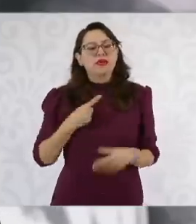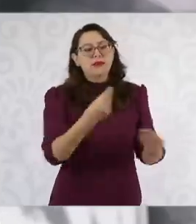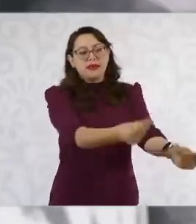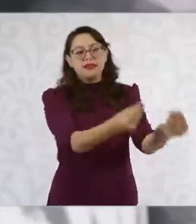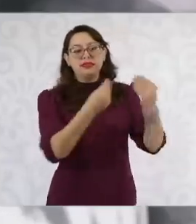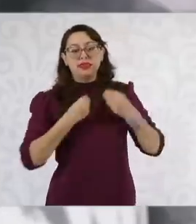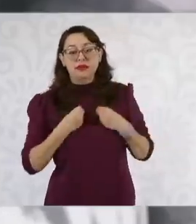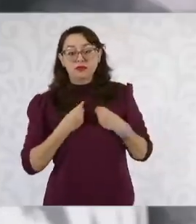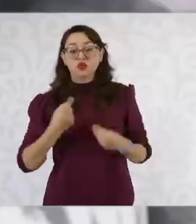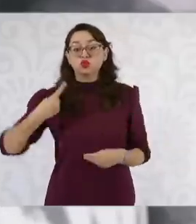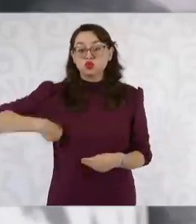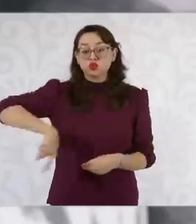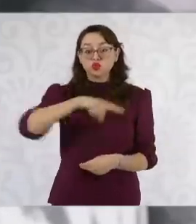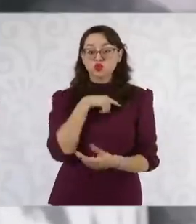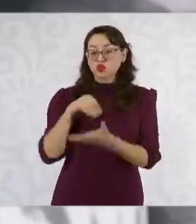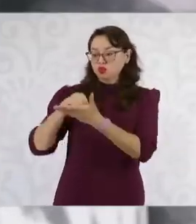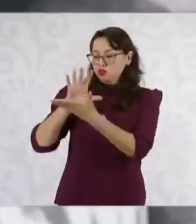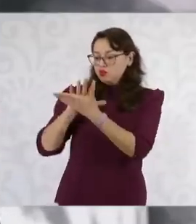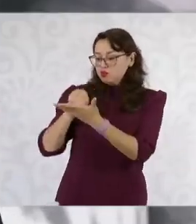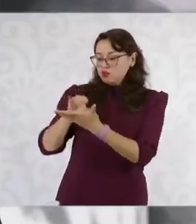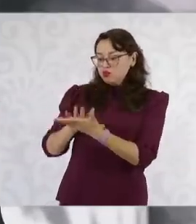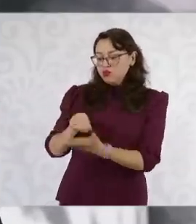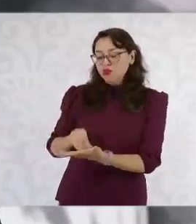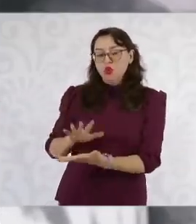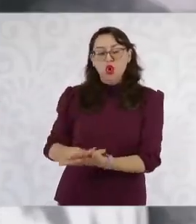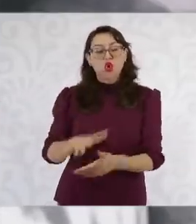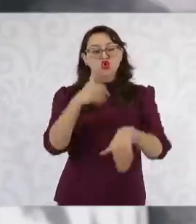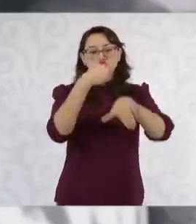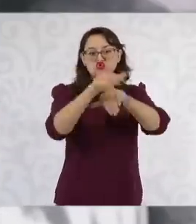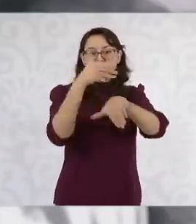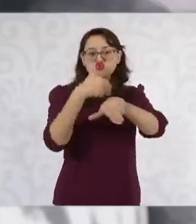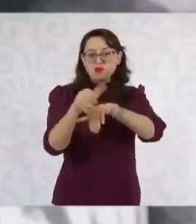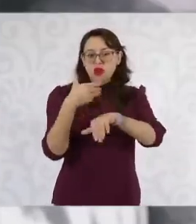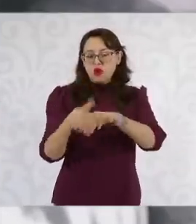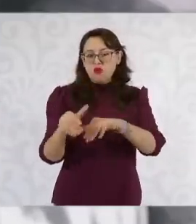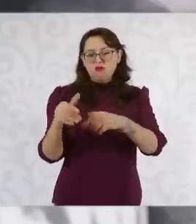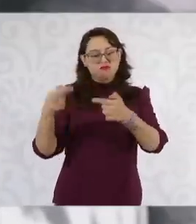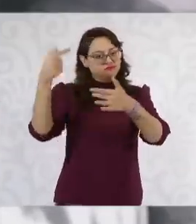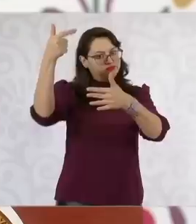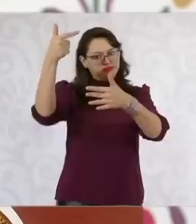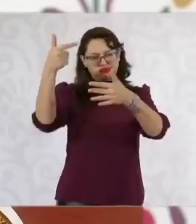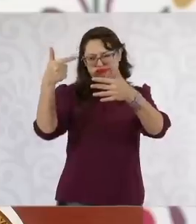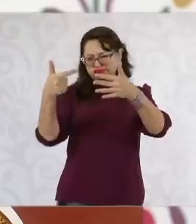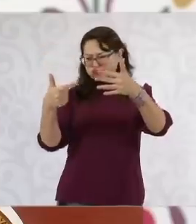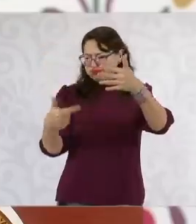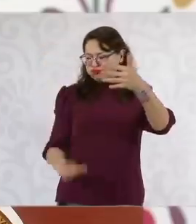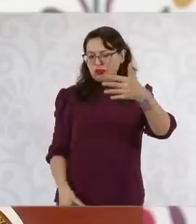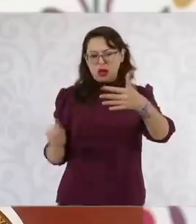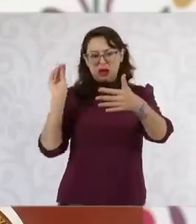de los números las armas tienen una serie de numeraciones internas y de inmediato pasamos esa